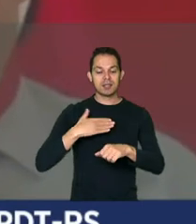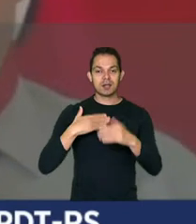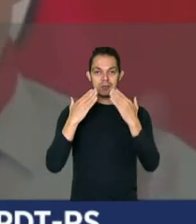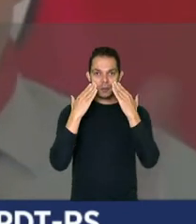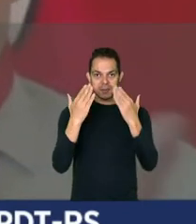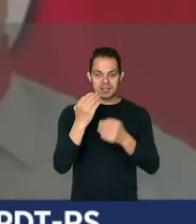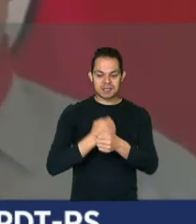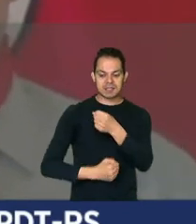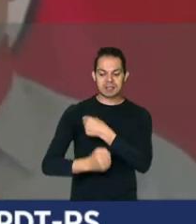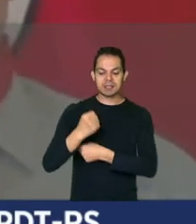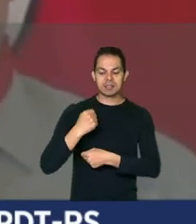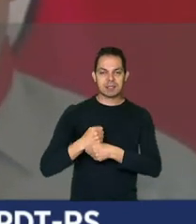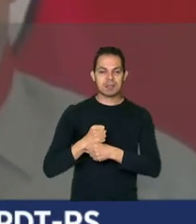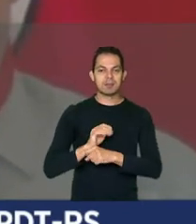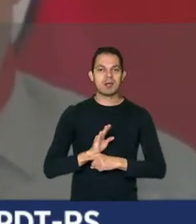PROJETO DE LEI, QUE APRESENTEI NO FINAL DO ANO PASSADO EM